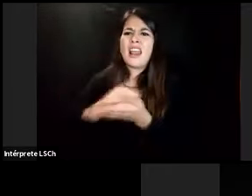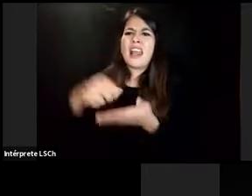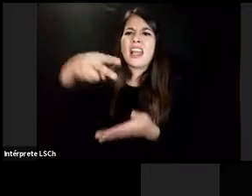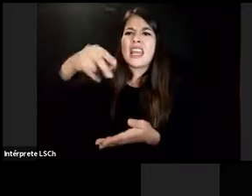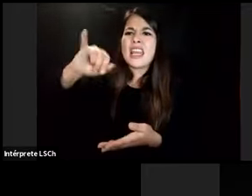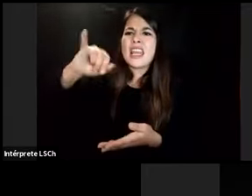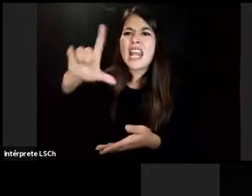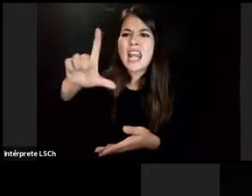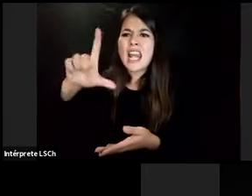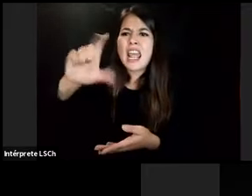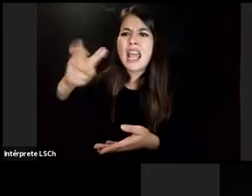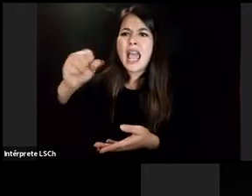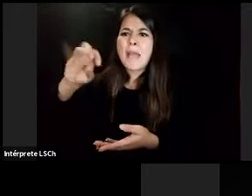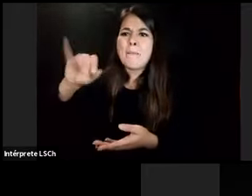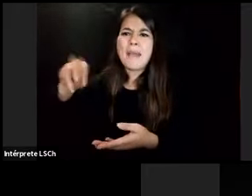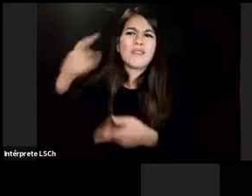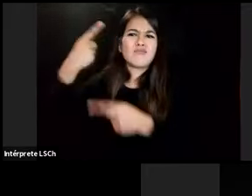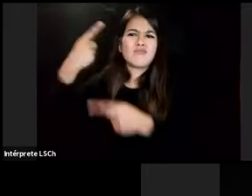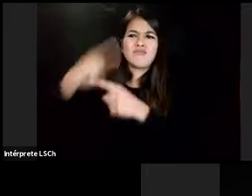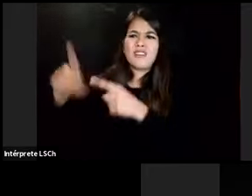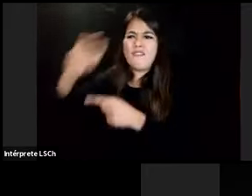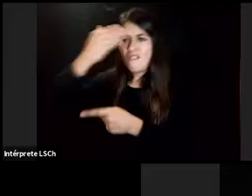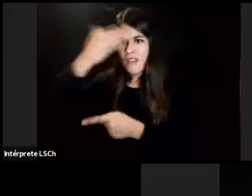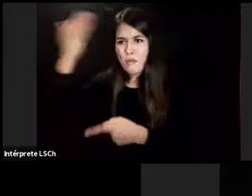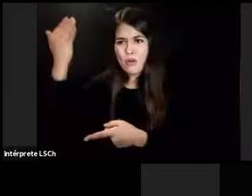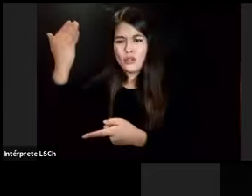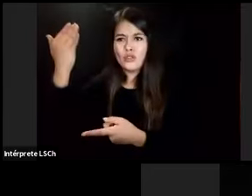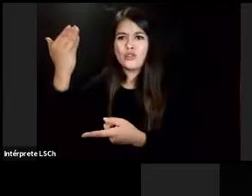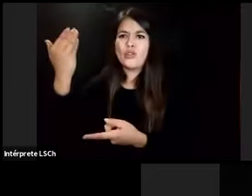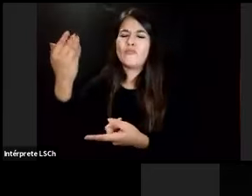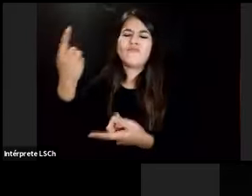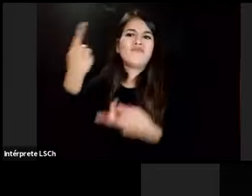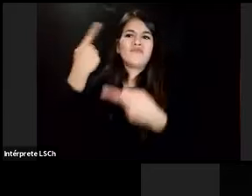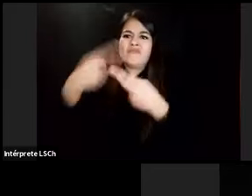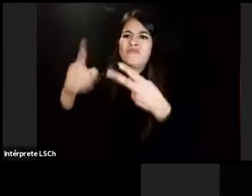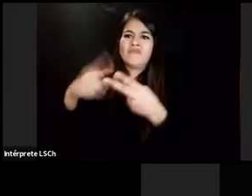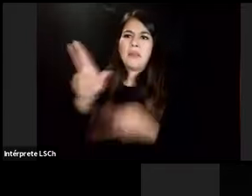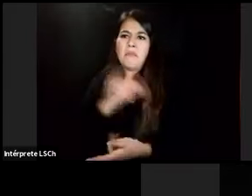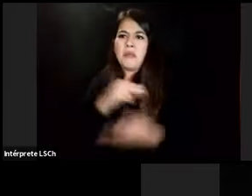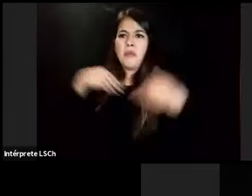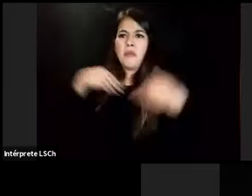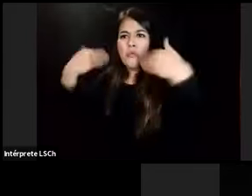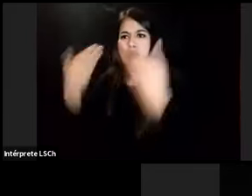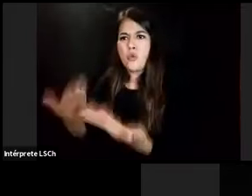leer sus versiones en audiolibro a, actores famosos que han leído las